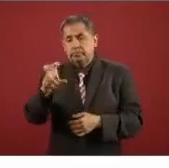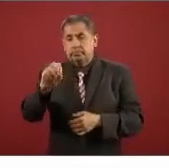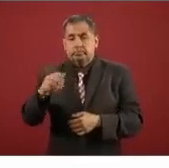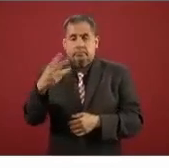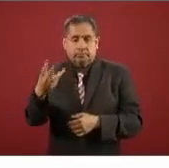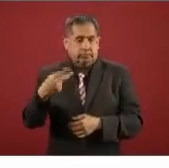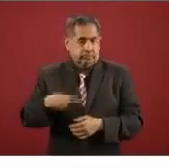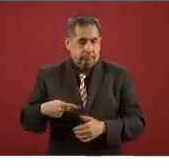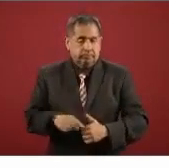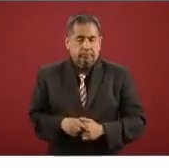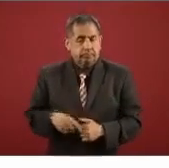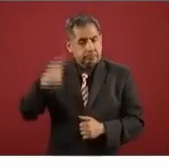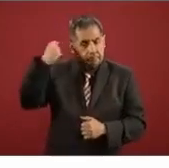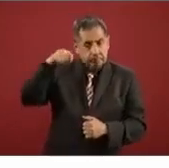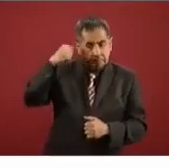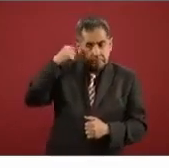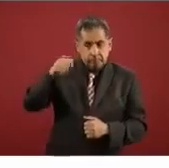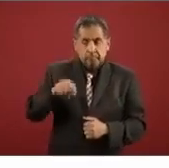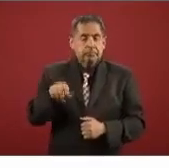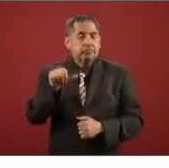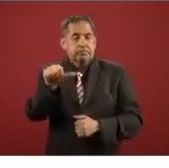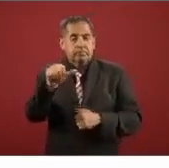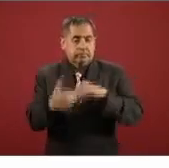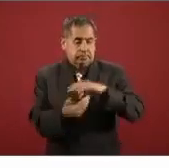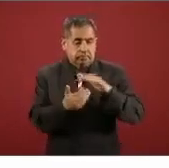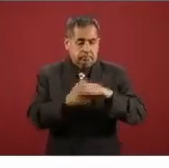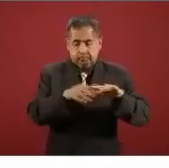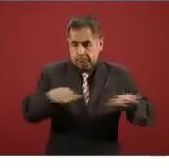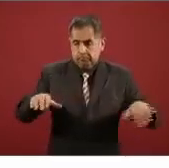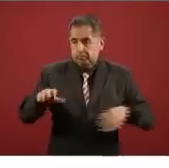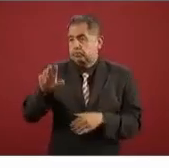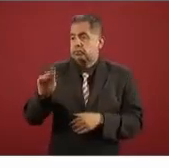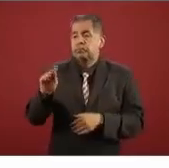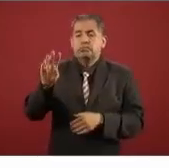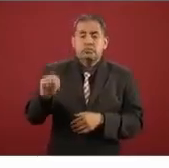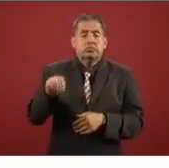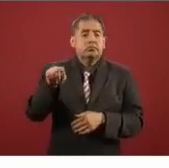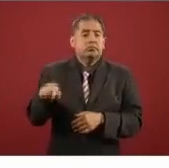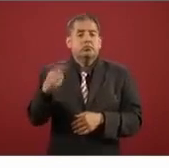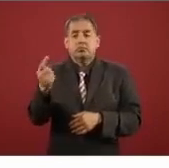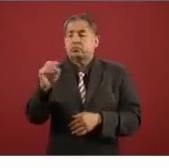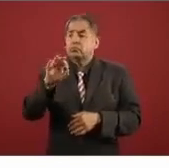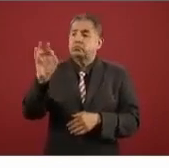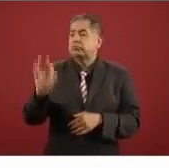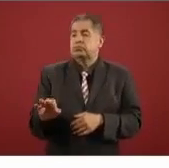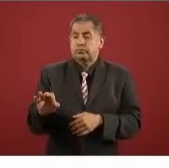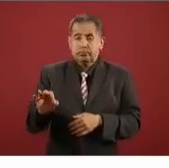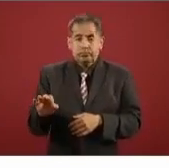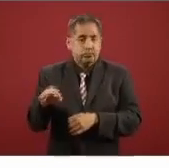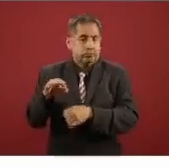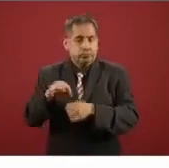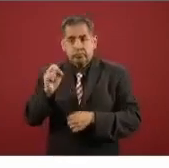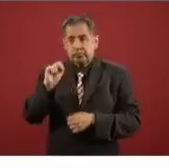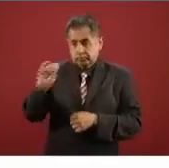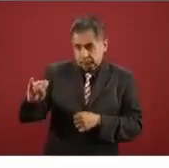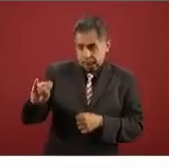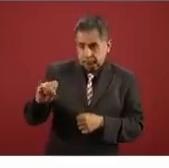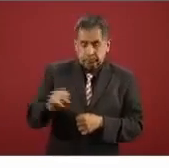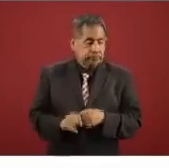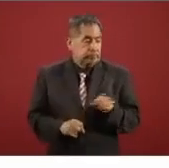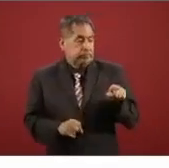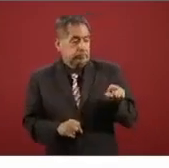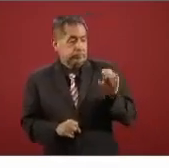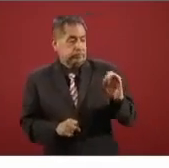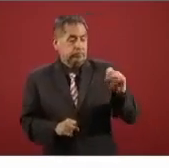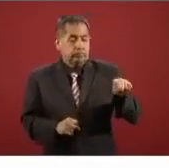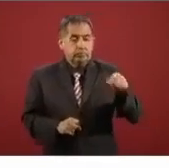Tabasco, fueron 16 mesas, el 99.1 por ciento emitió el voto por el Sí, el 0.6 por ciento